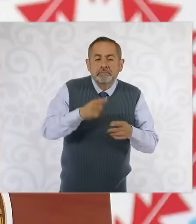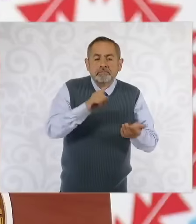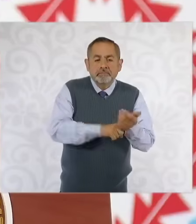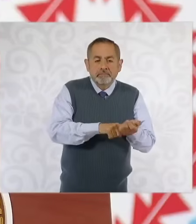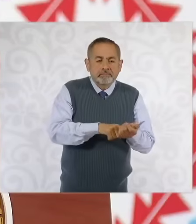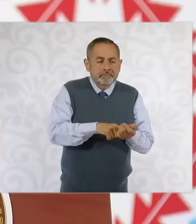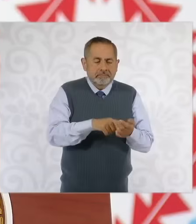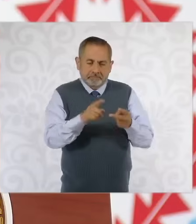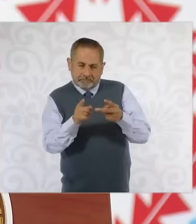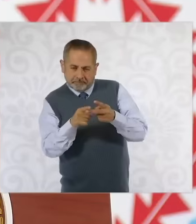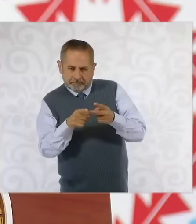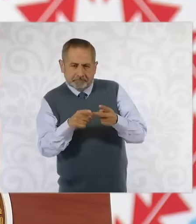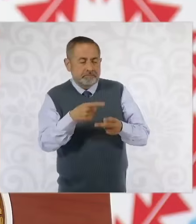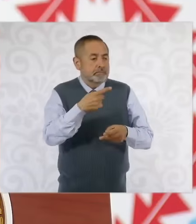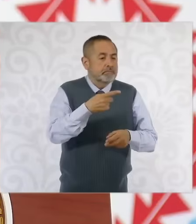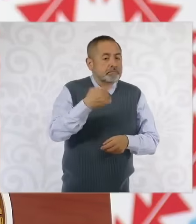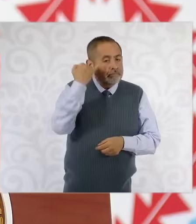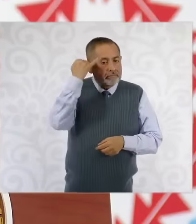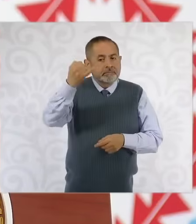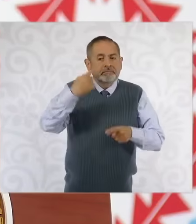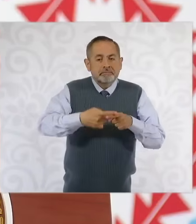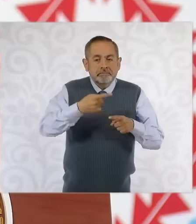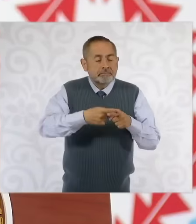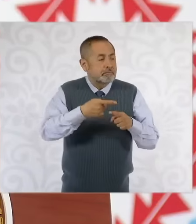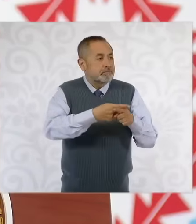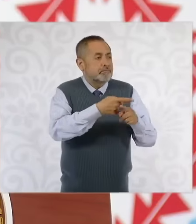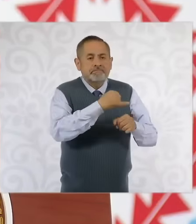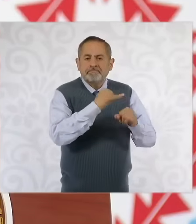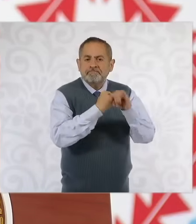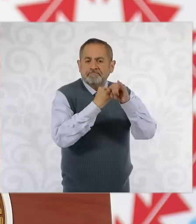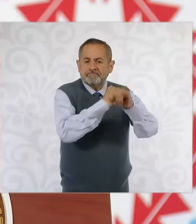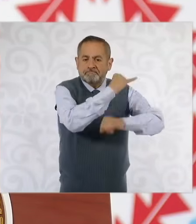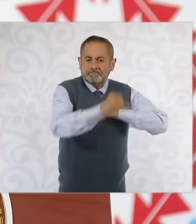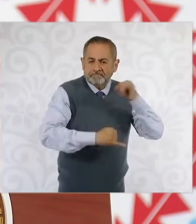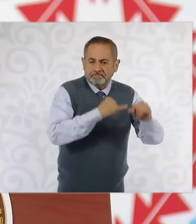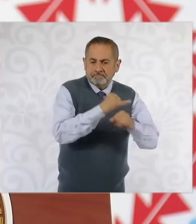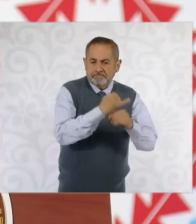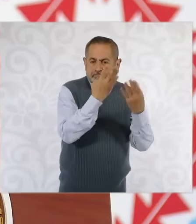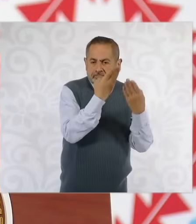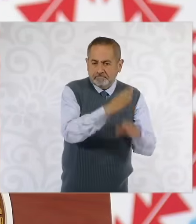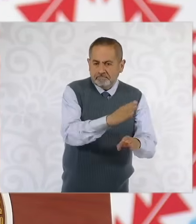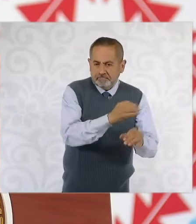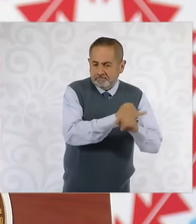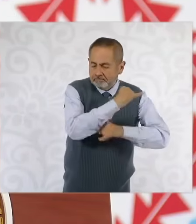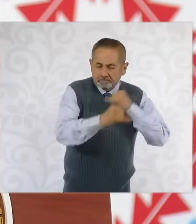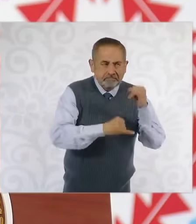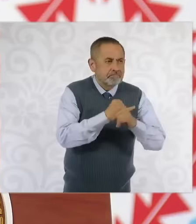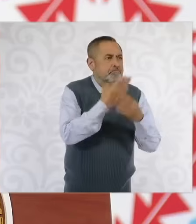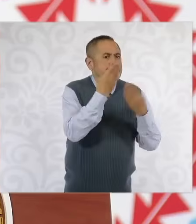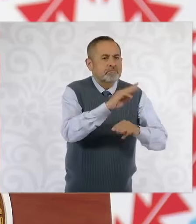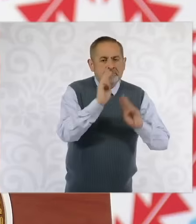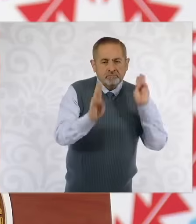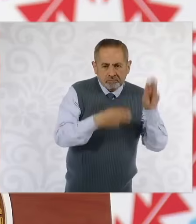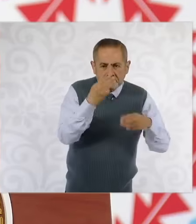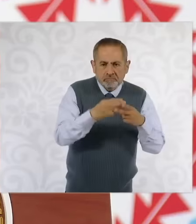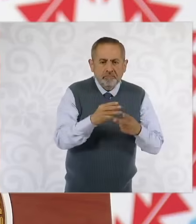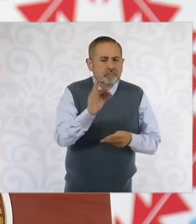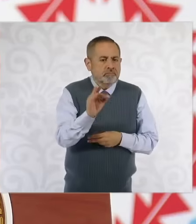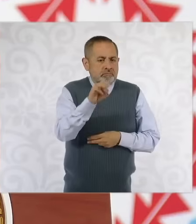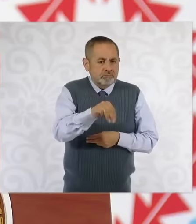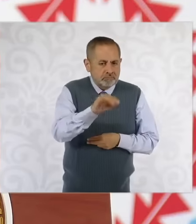punto traída por los organismos internacionales Banco Mundial fondo monetario internacional en